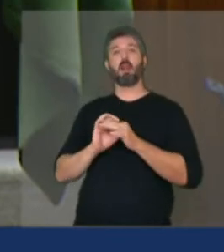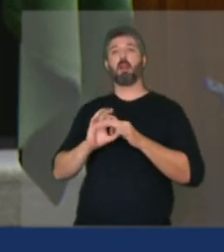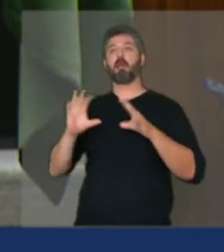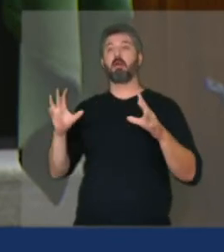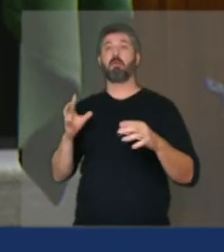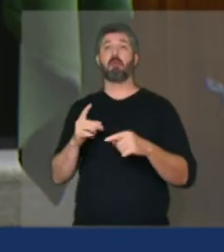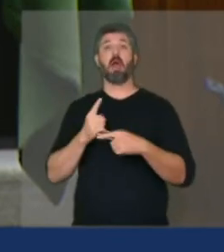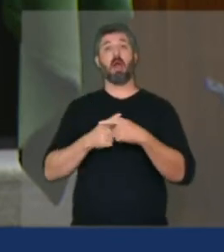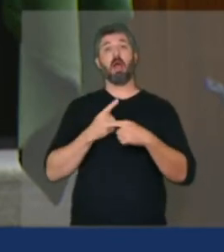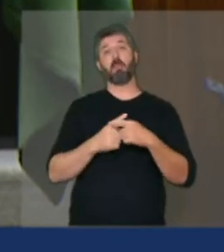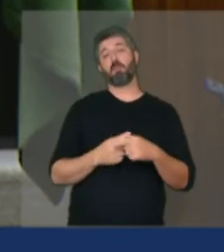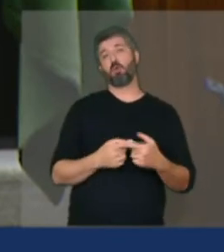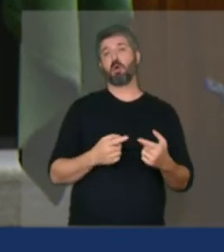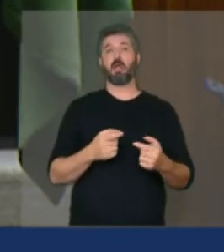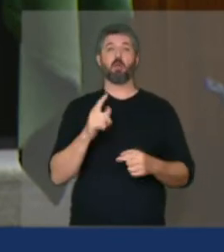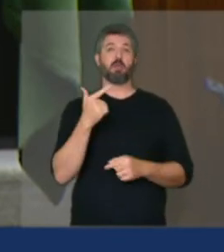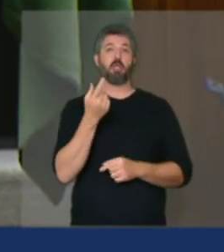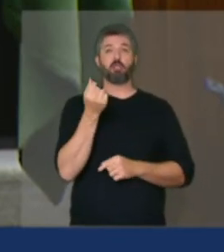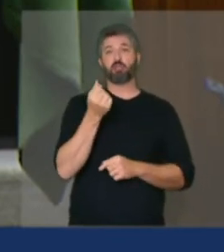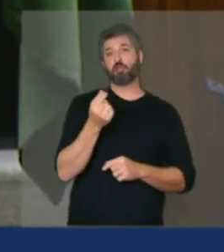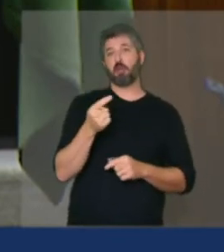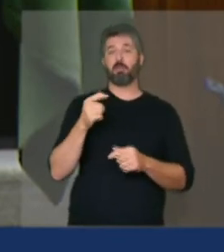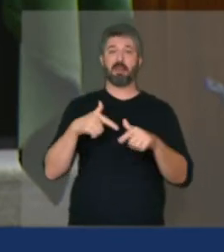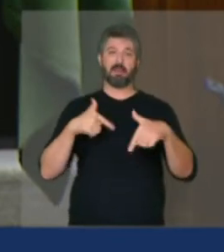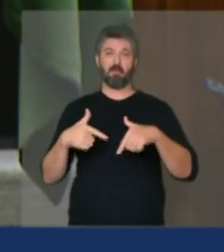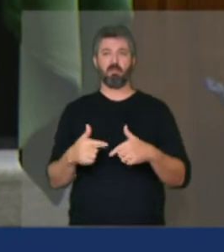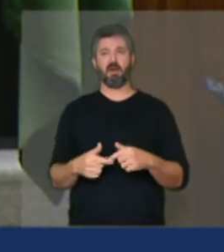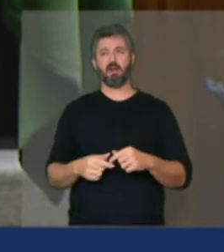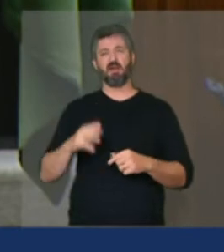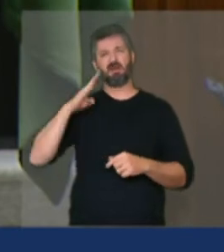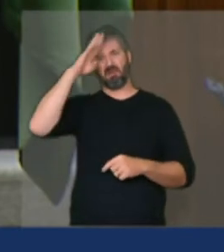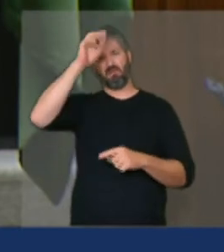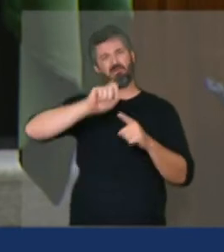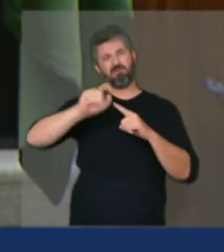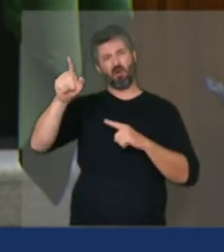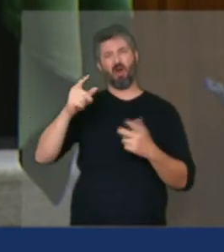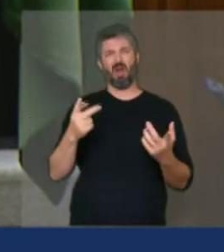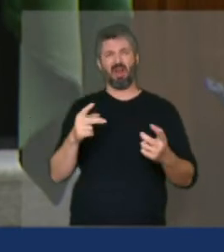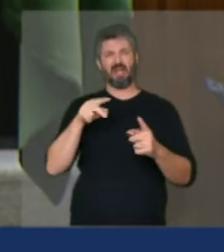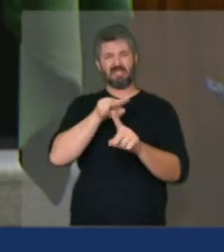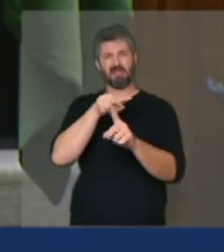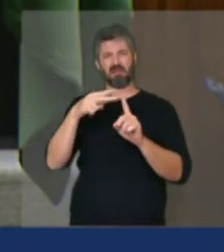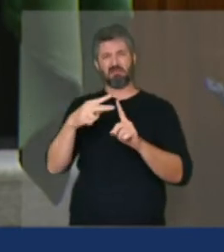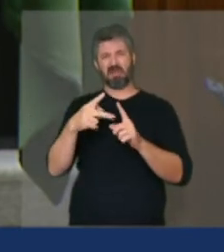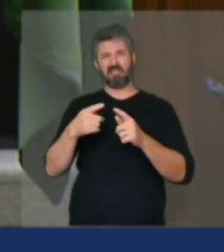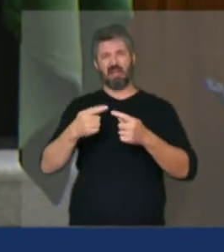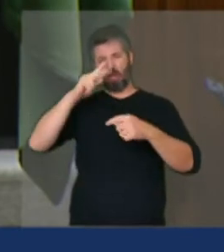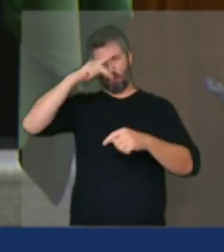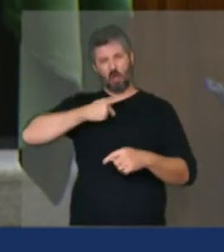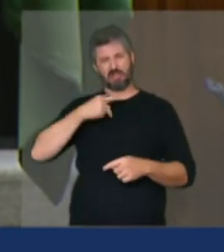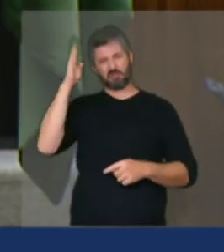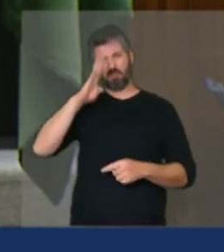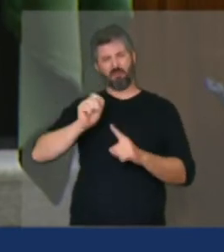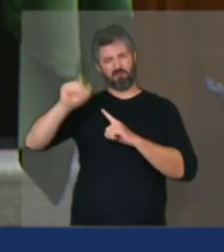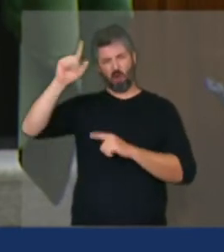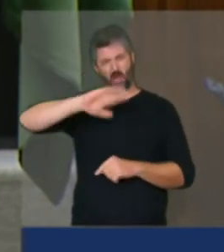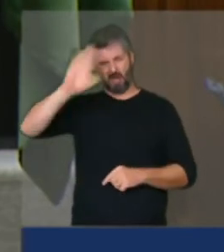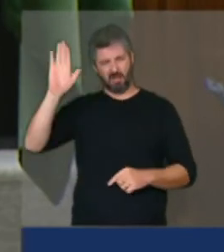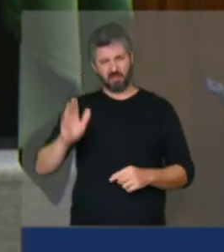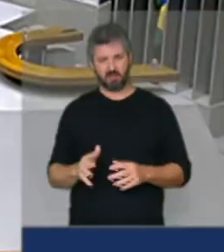BOLSONARO! FORA ESSA VISÃO TACANHA NO BRASIL! [PRESIDENTE]: OK, DEPOIS AGORA DE MINAS GERAIS, NÓS VAMOS AO AMAZONAS COM O